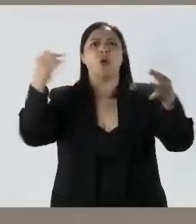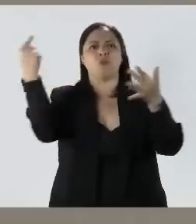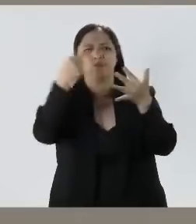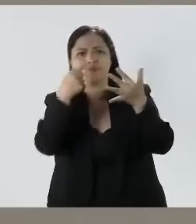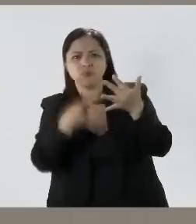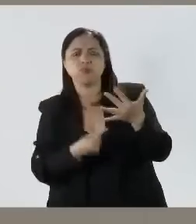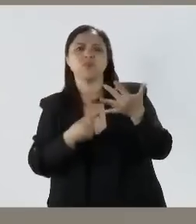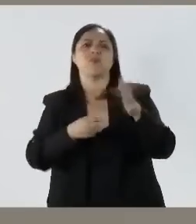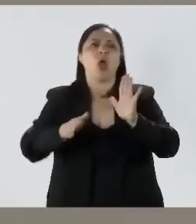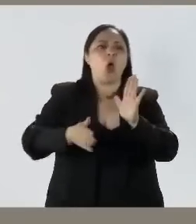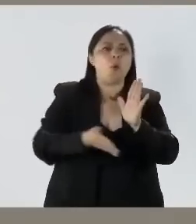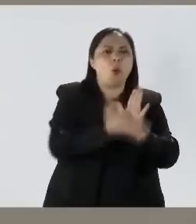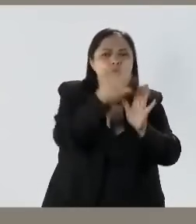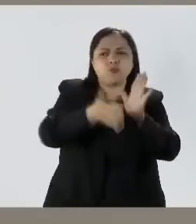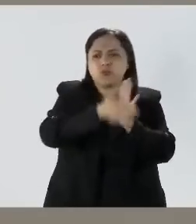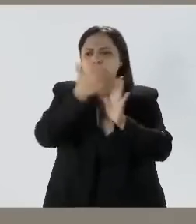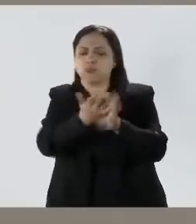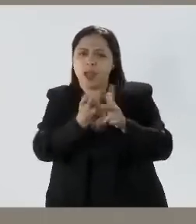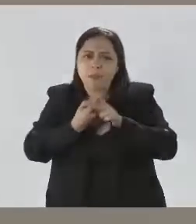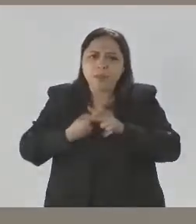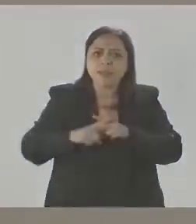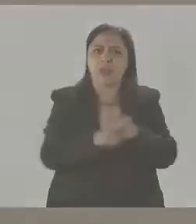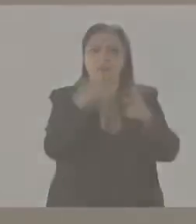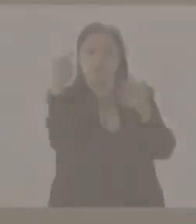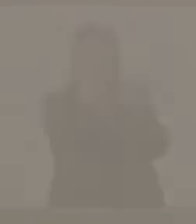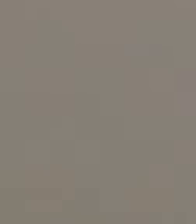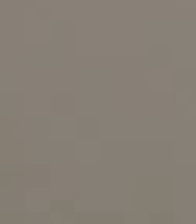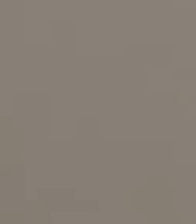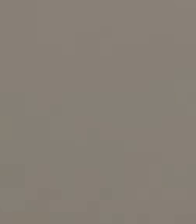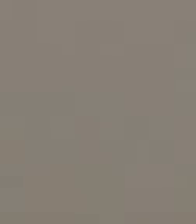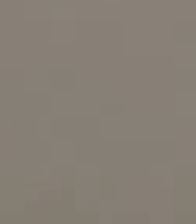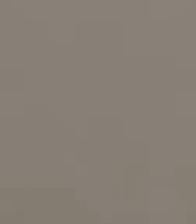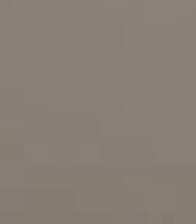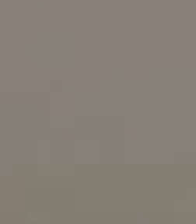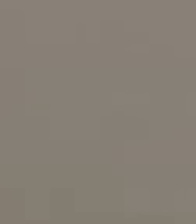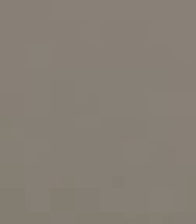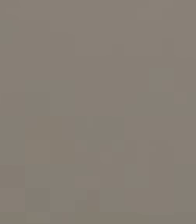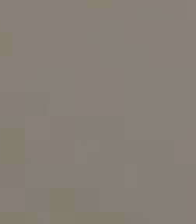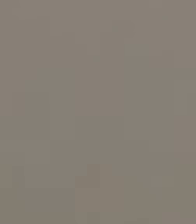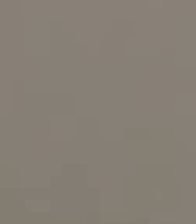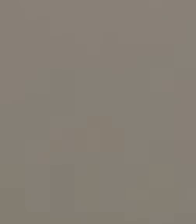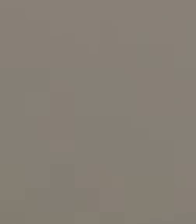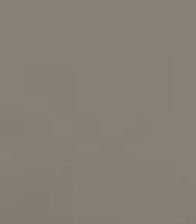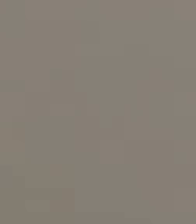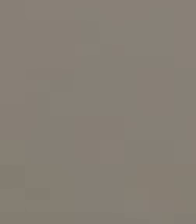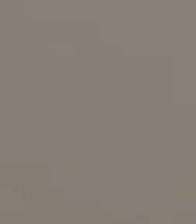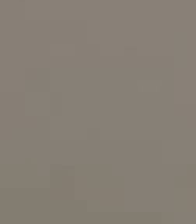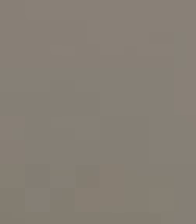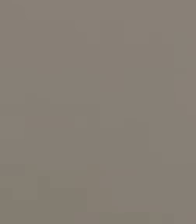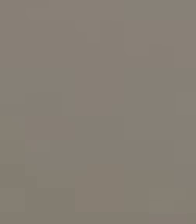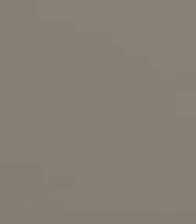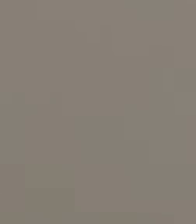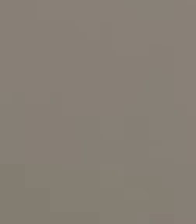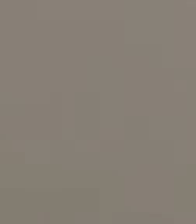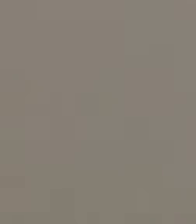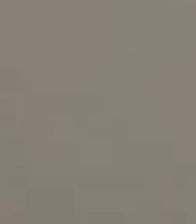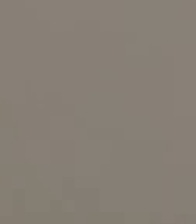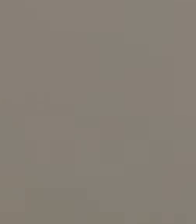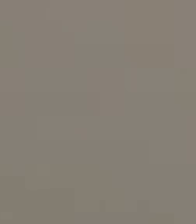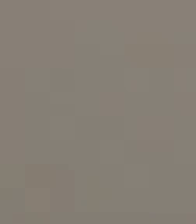que ha comenzado cada acción implementada es el comienzo de un proyecto de transformación amplio